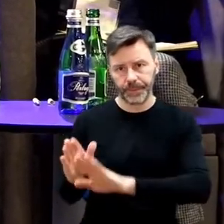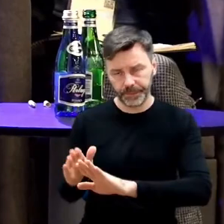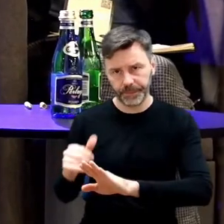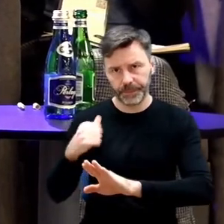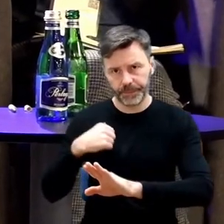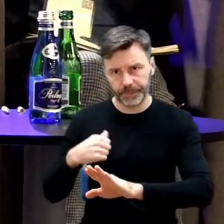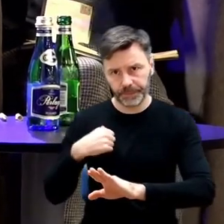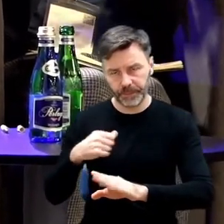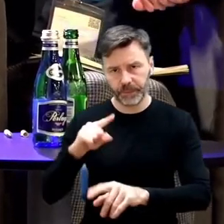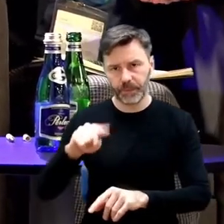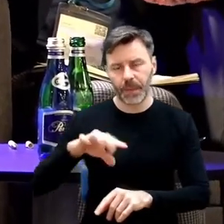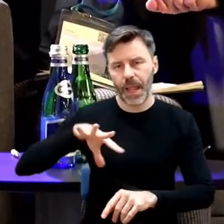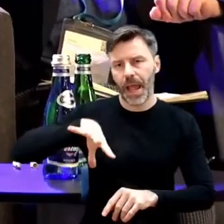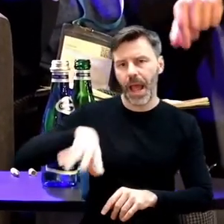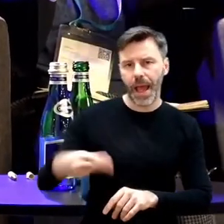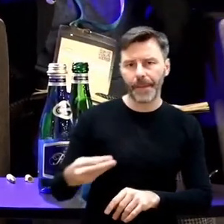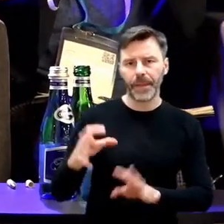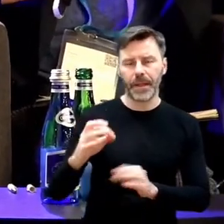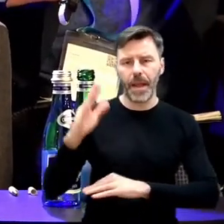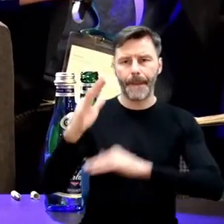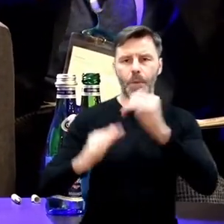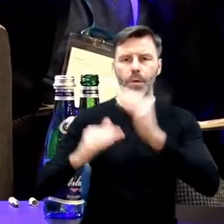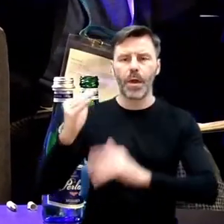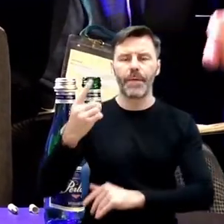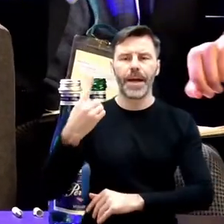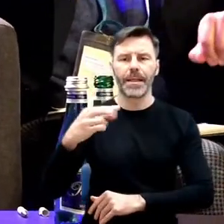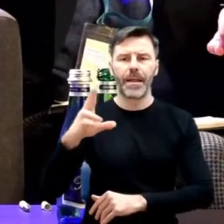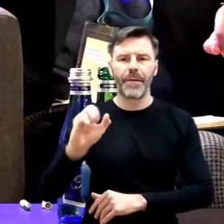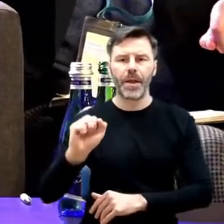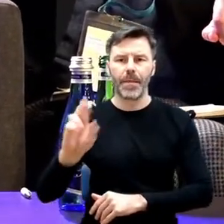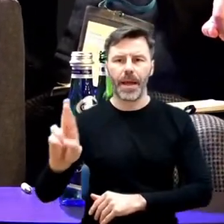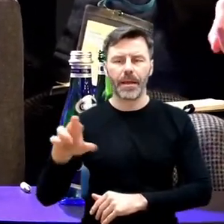deweloperskiego, o którym wspominał jako o przykładzie, z którego należy...